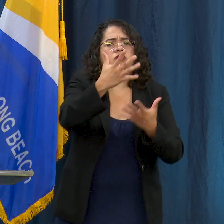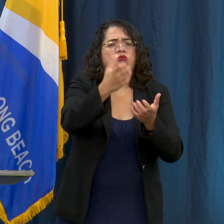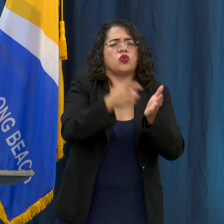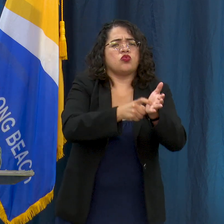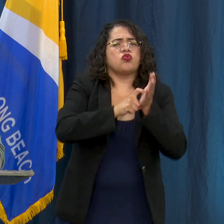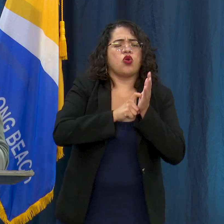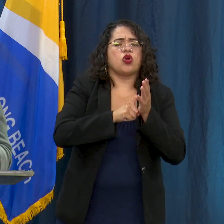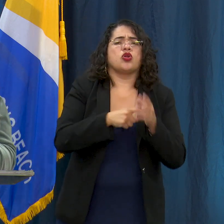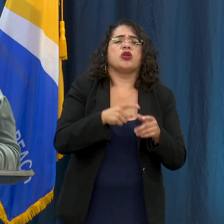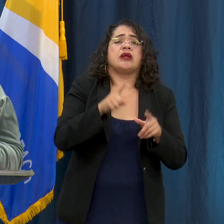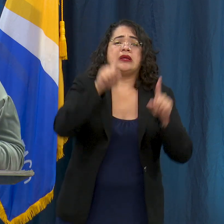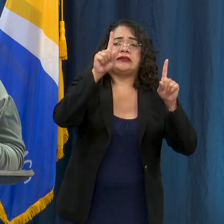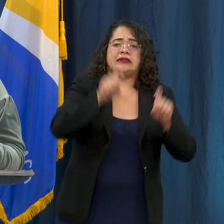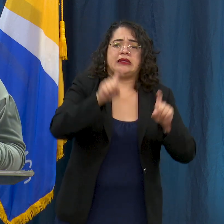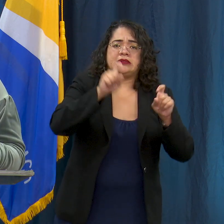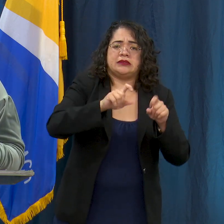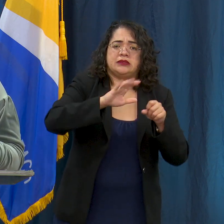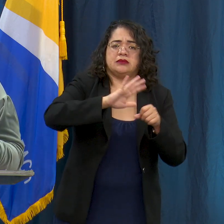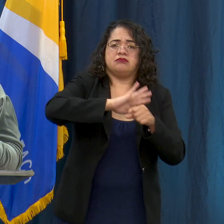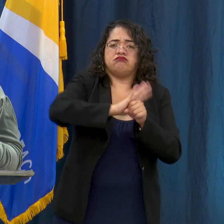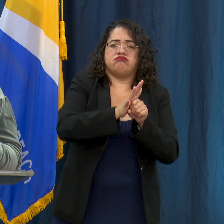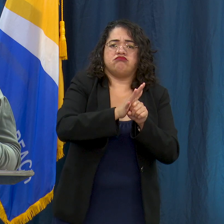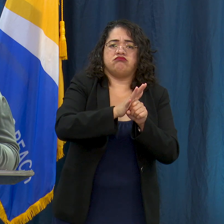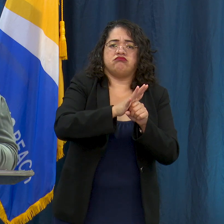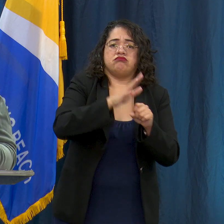antes de regresar a trabajo Satomi una prueba del Vera's